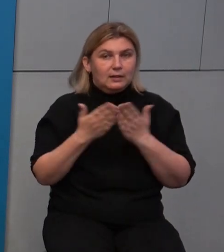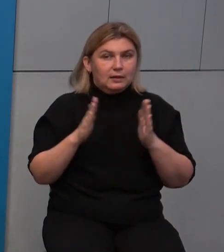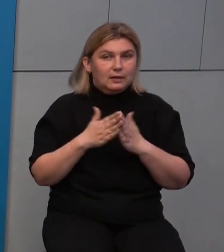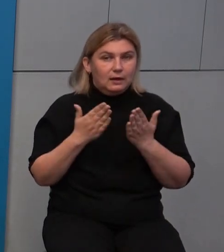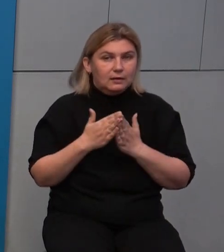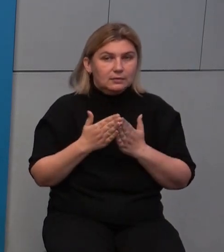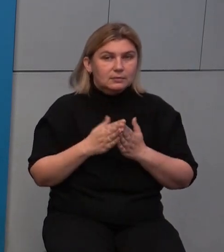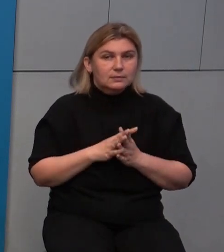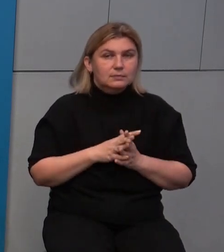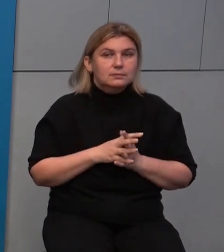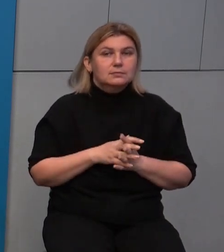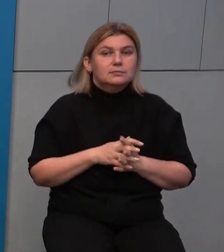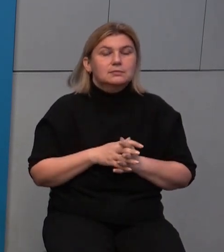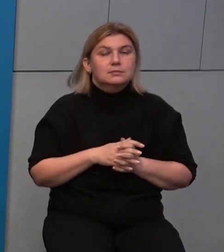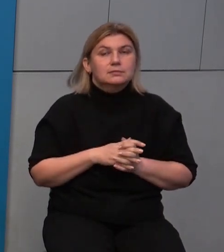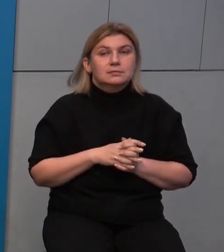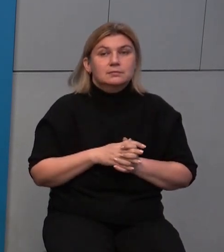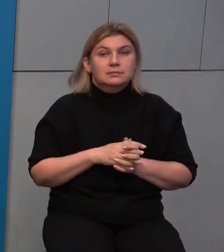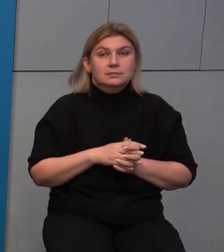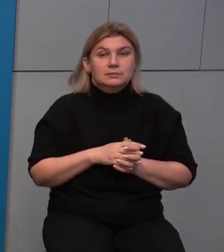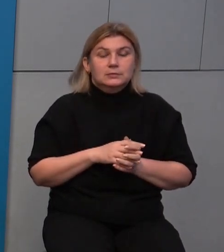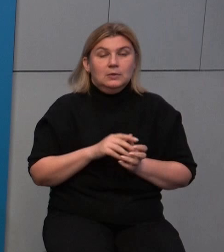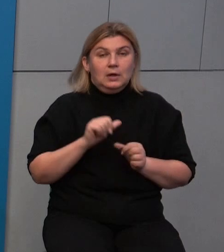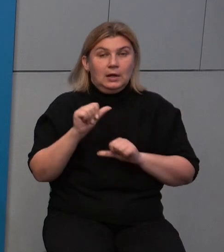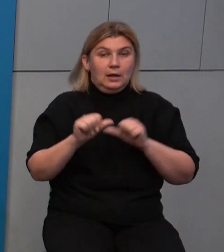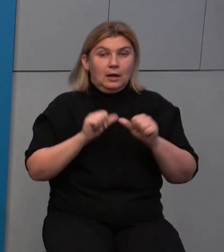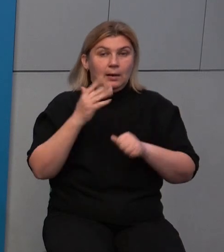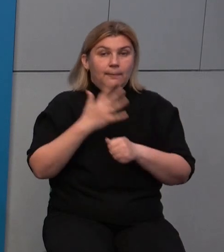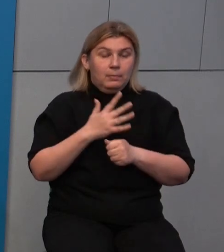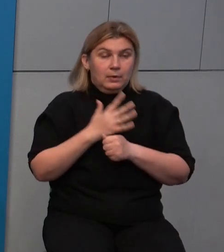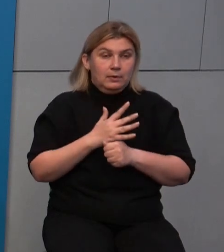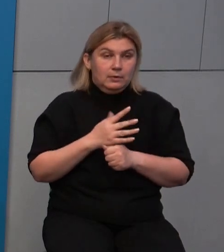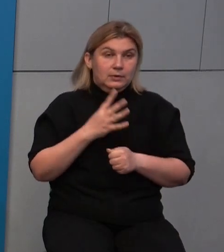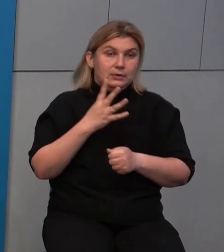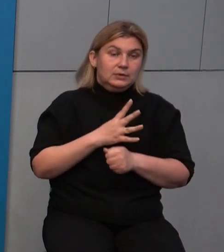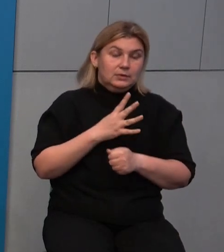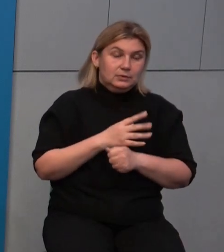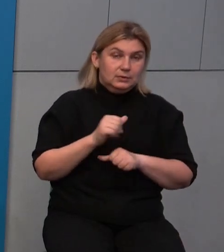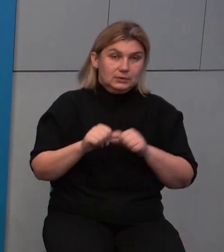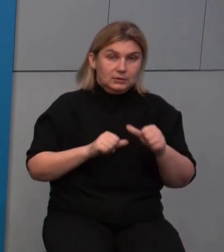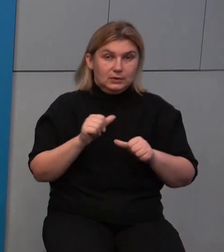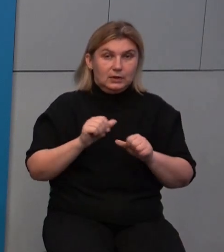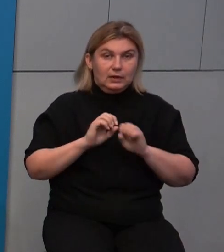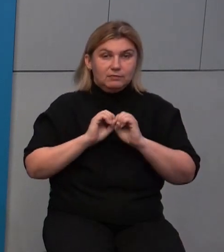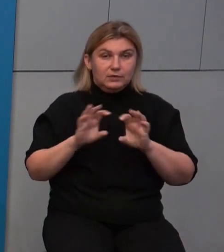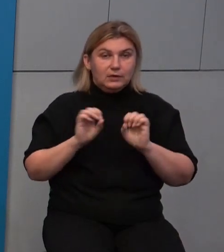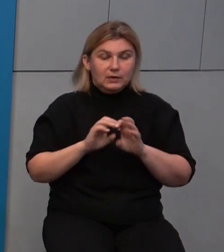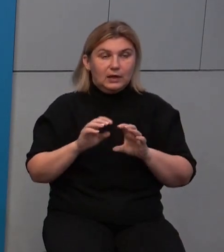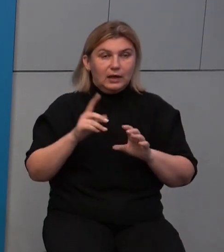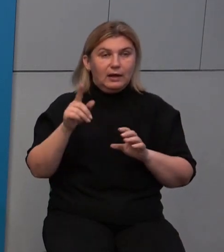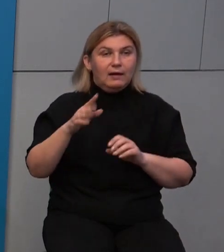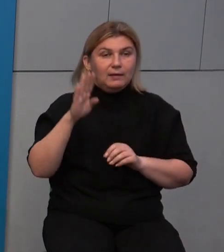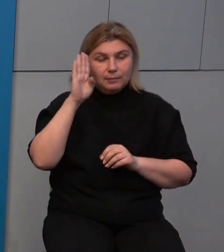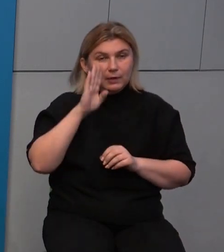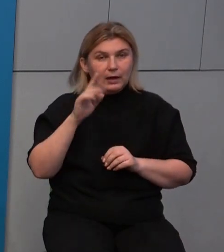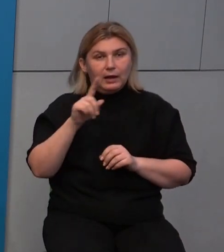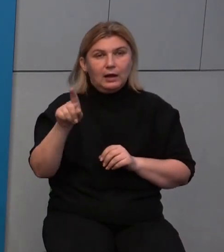że w latach 50. i pod koniec lat 40. masowo tłumaczono fantastykę naukową ze Związku Radzieckiego.